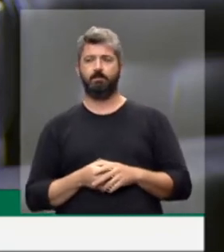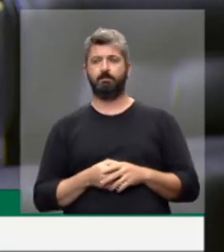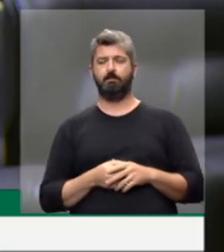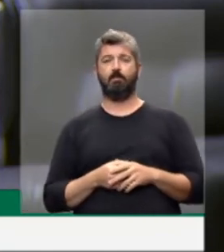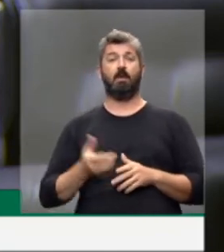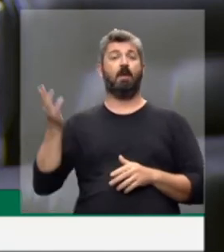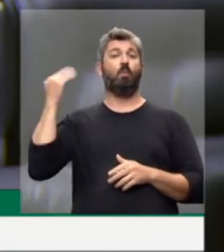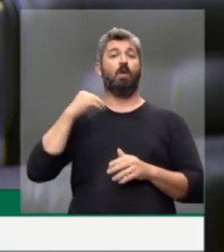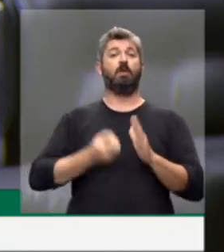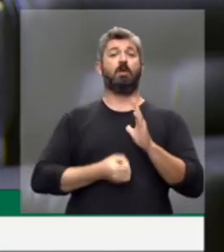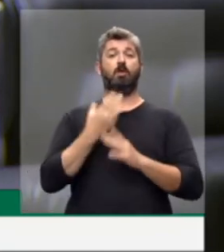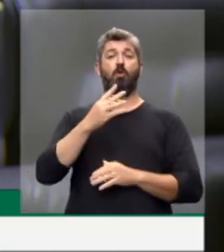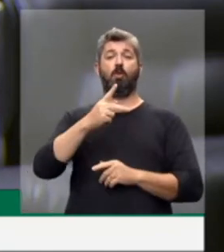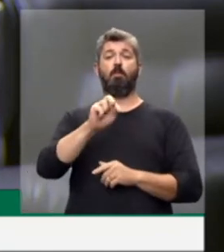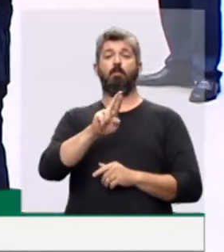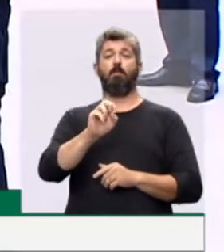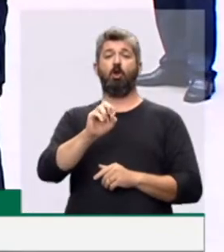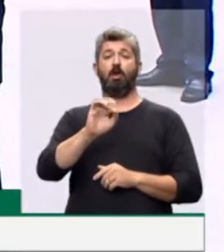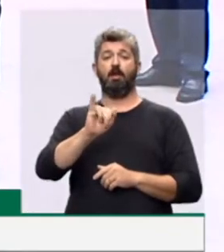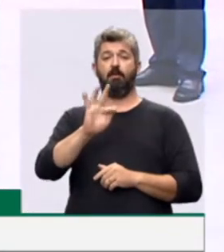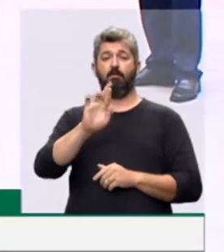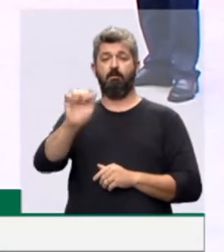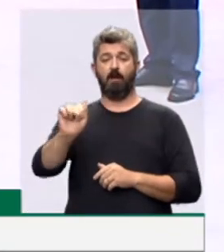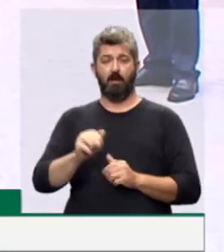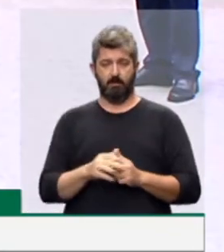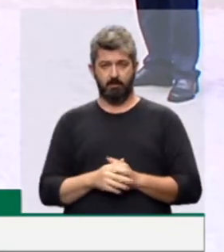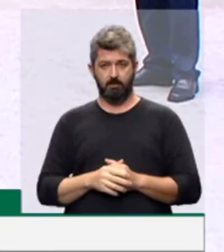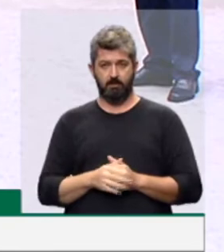E SOU PARCEIRO DISSO, VOSSA EXCELÊNCIA BEM SABE. EU ESTAVA AQUI, PARA CONCLUIR, PRESIDENTE, QUANDO FOI